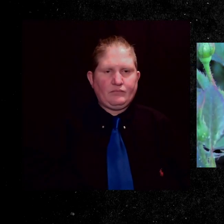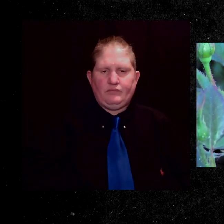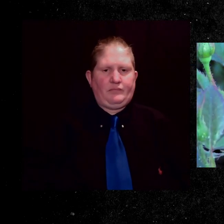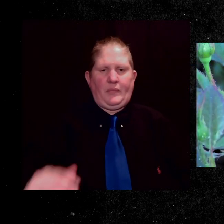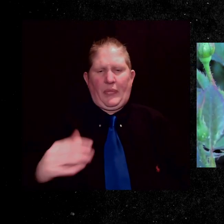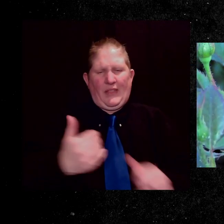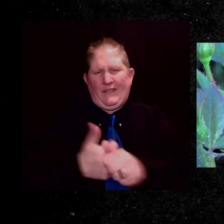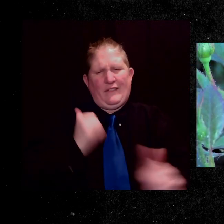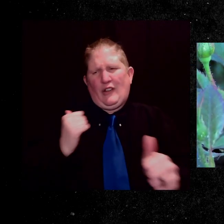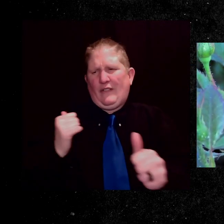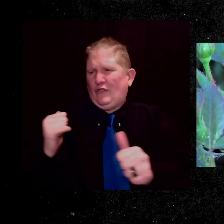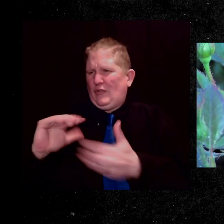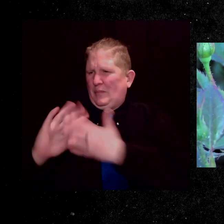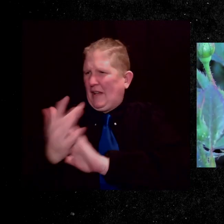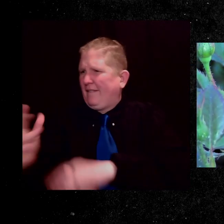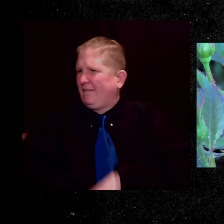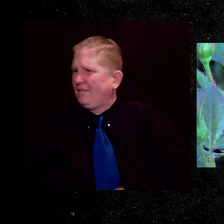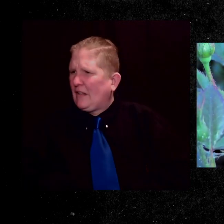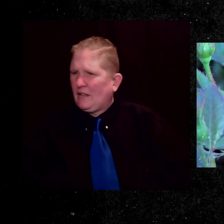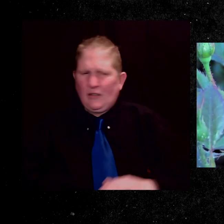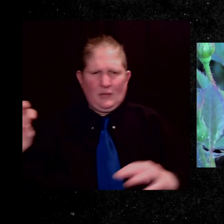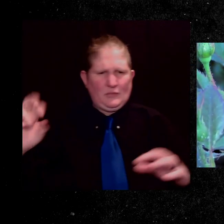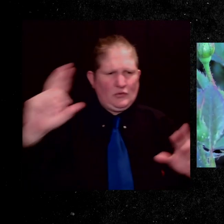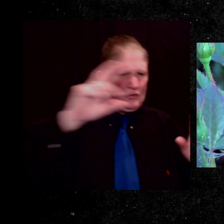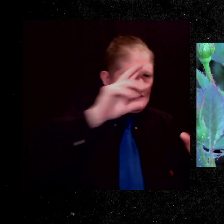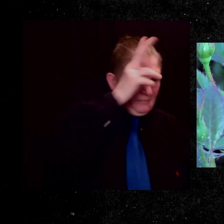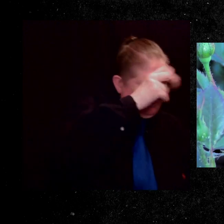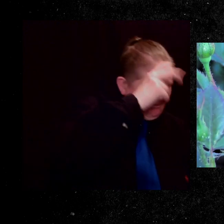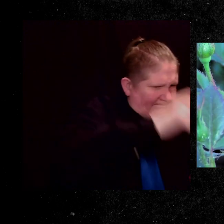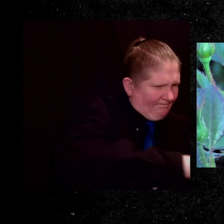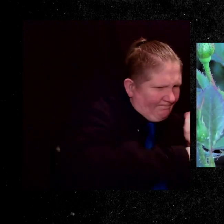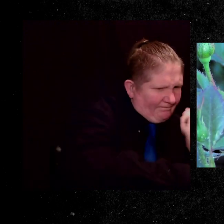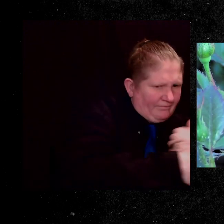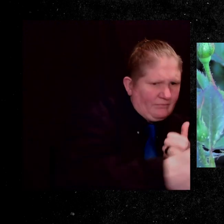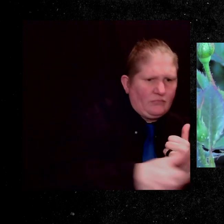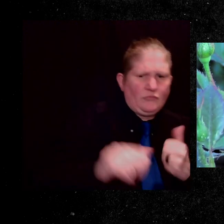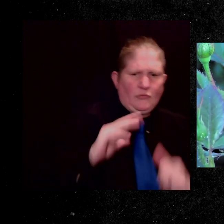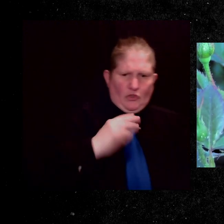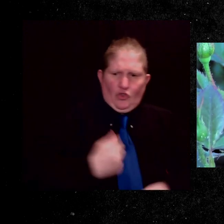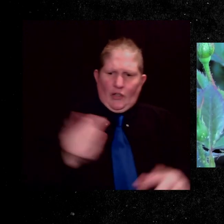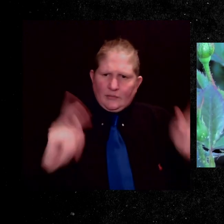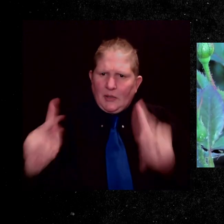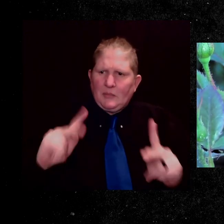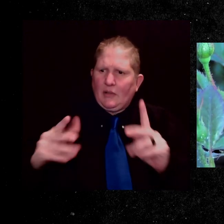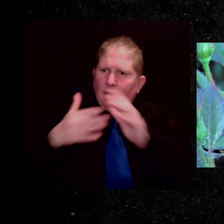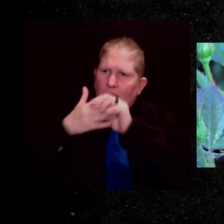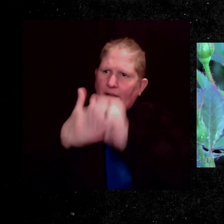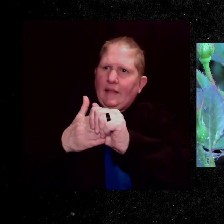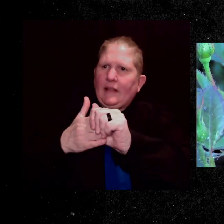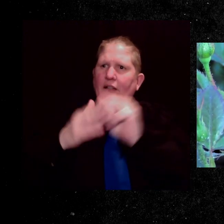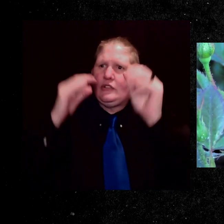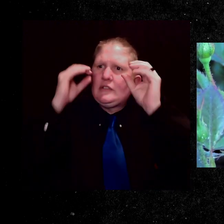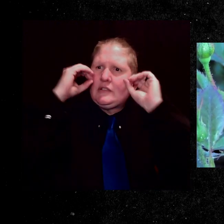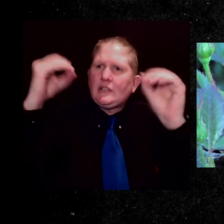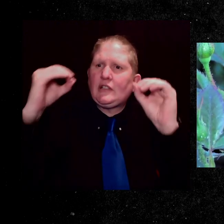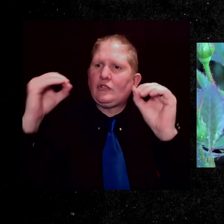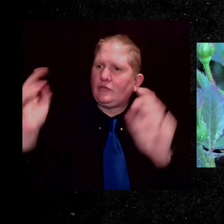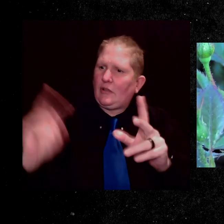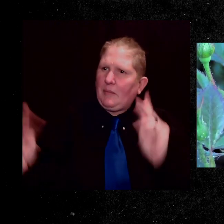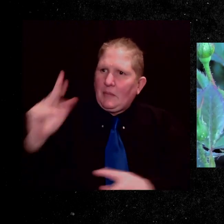[Mujer] Lejos de ser vulnerable, las víctimas son desviados peligrosos. Las personas trans son líderes y maestros de futuras formas de ser.